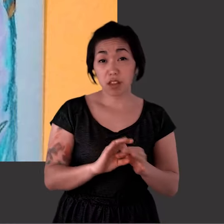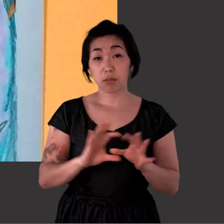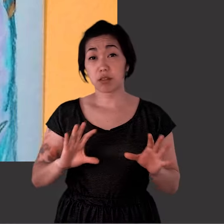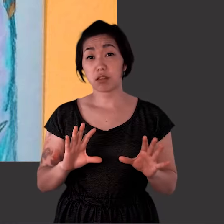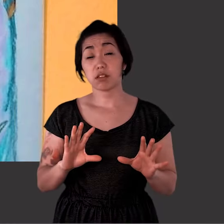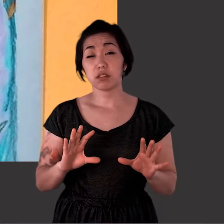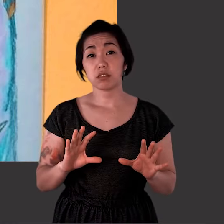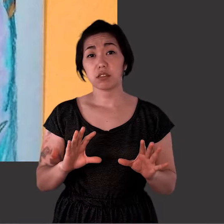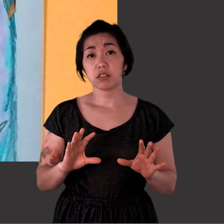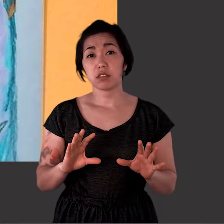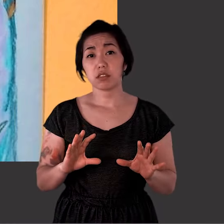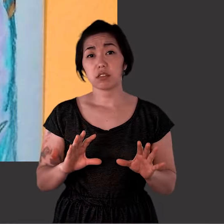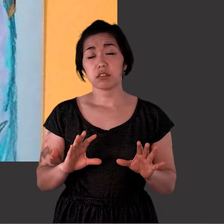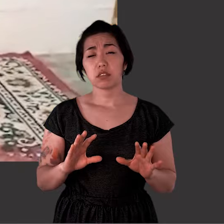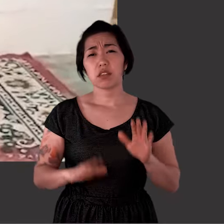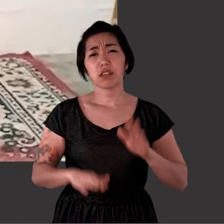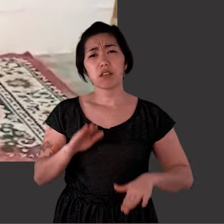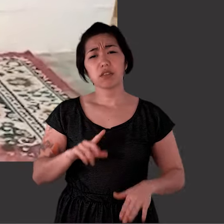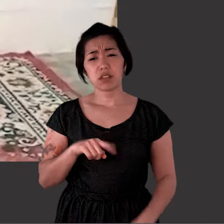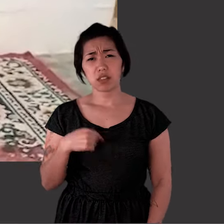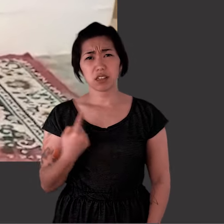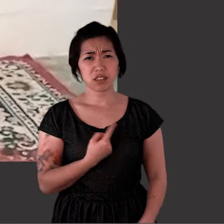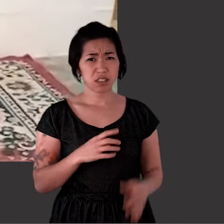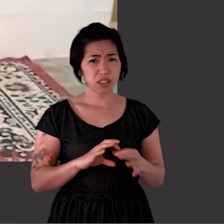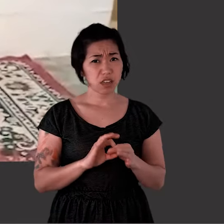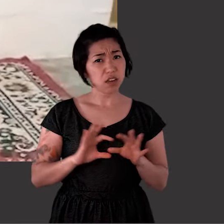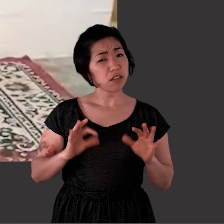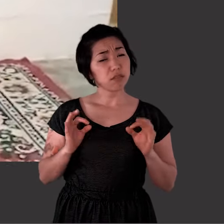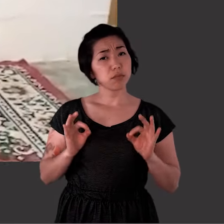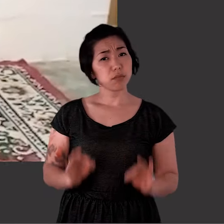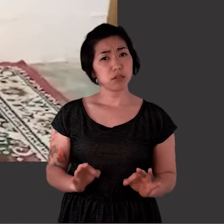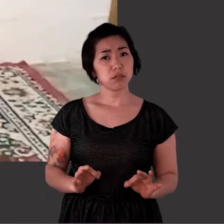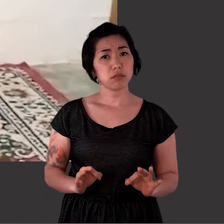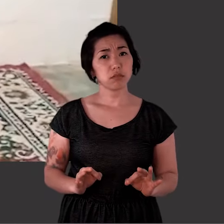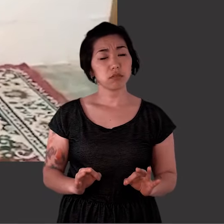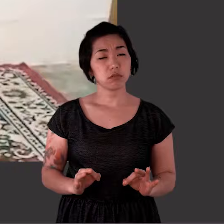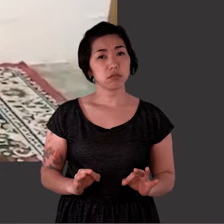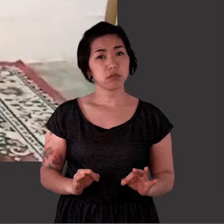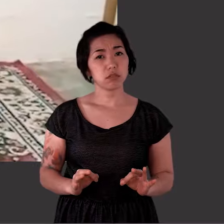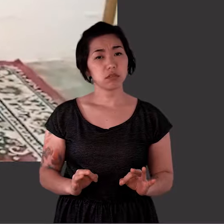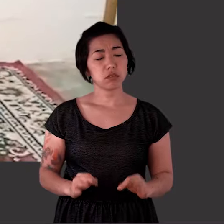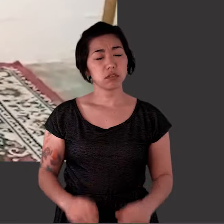Será que realmente, somos tão livres, quanto julgamos ser?